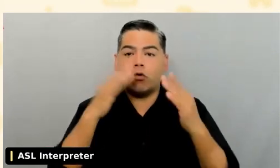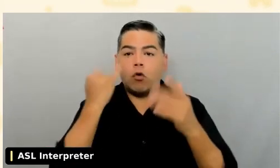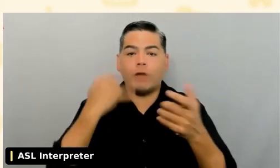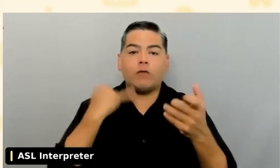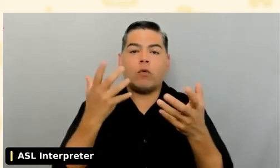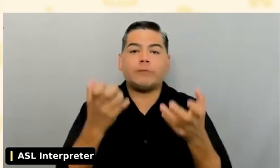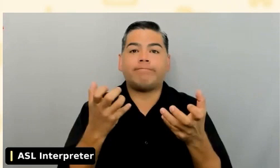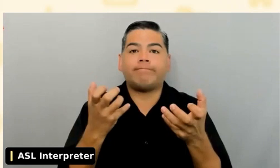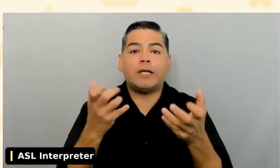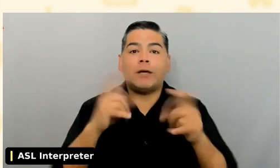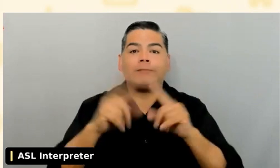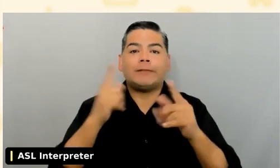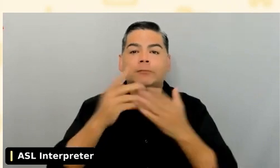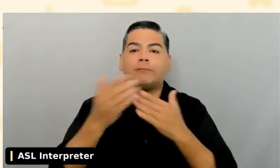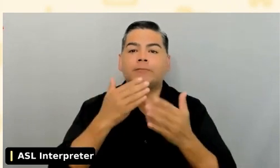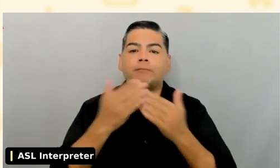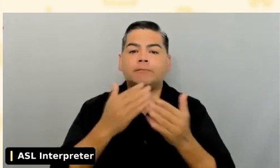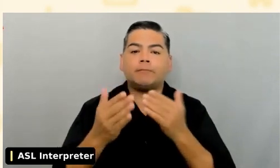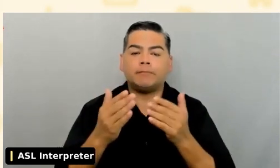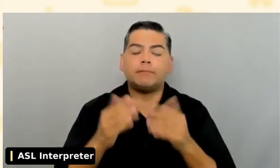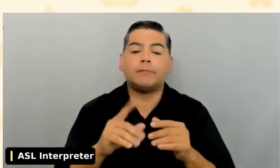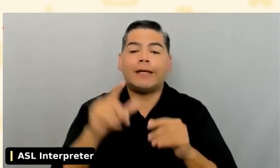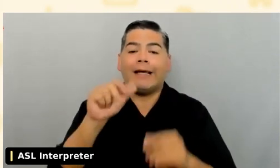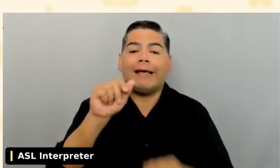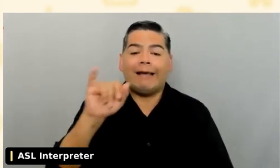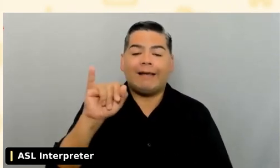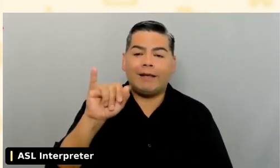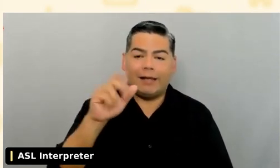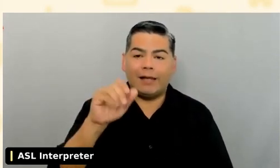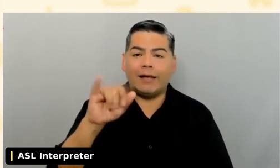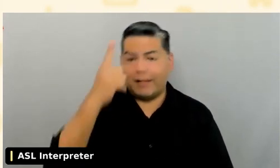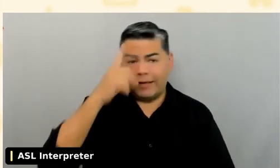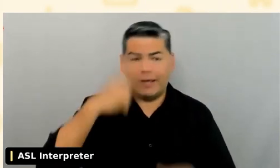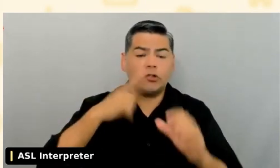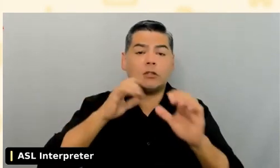Bueno, IA, creo que debería hablar con Chris Land sobre eso.